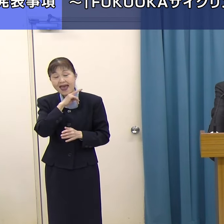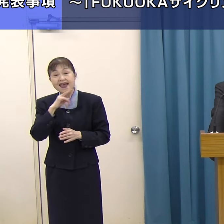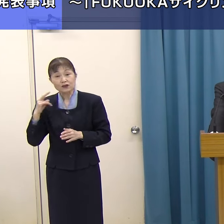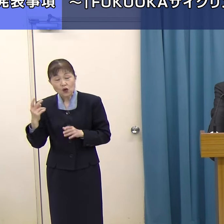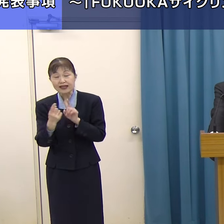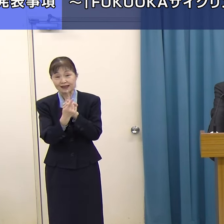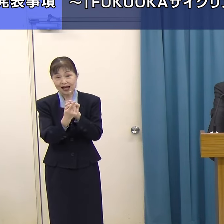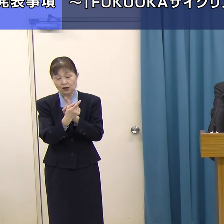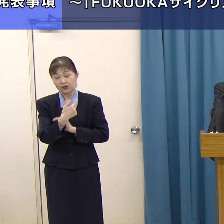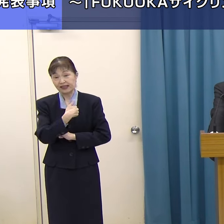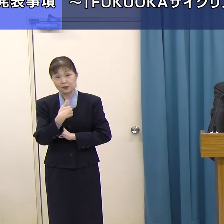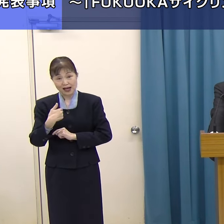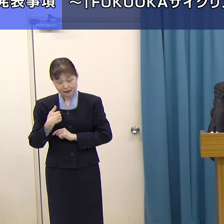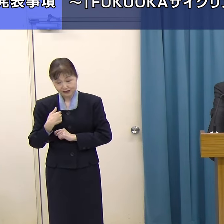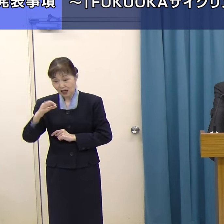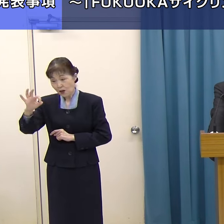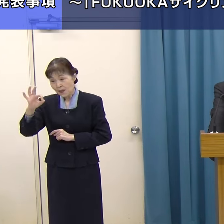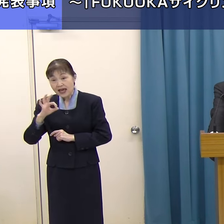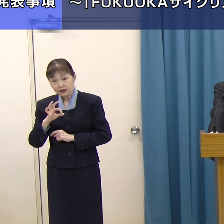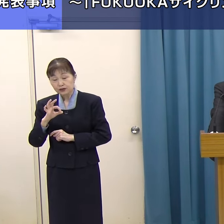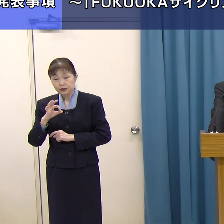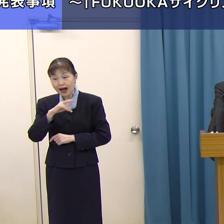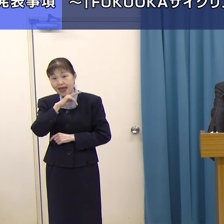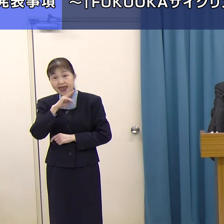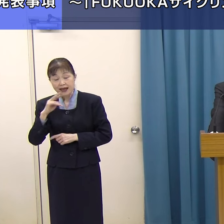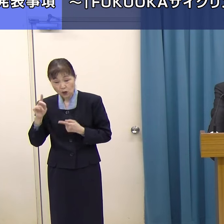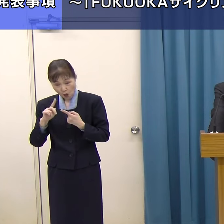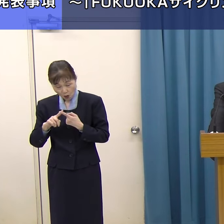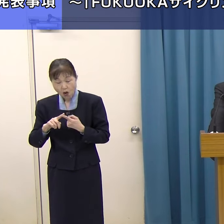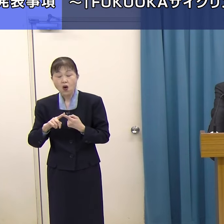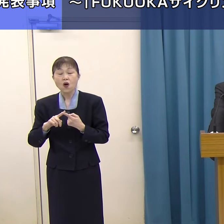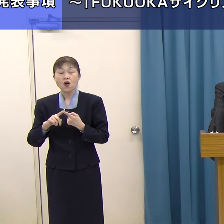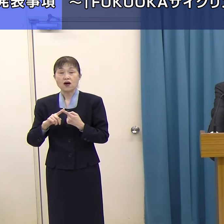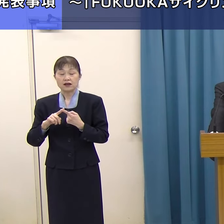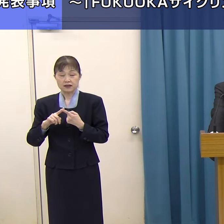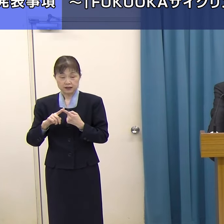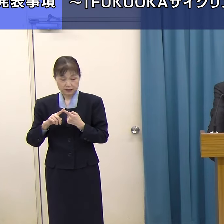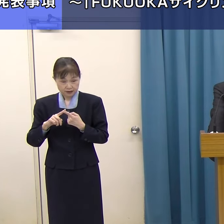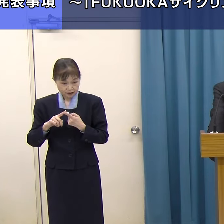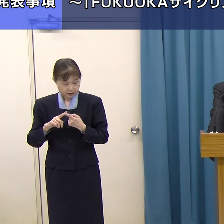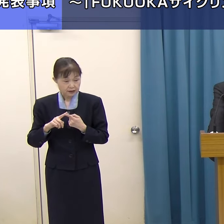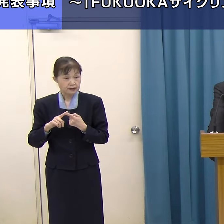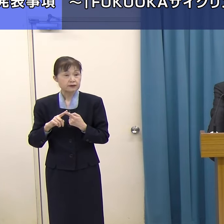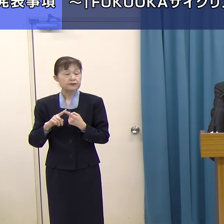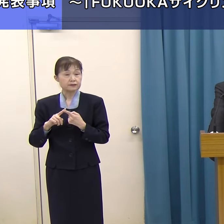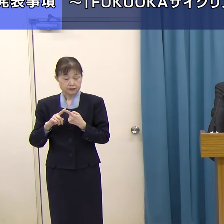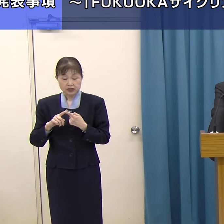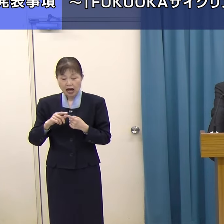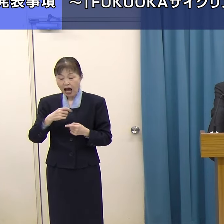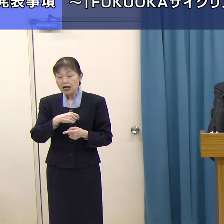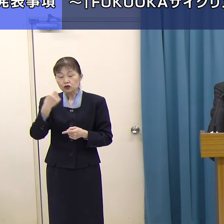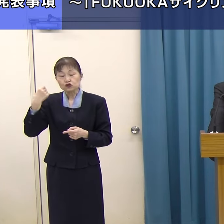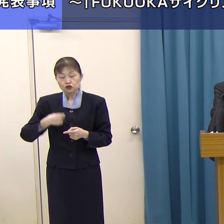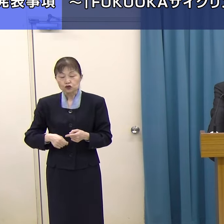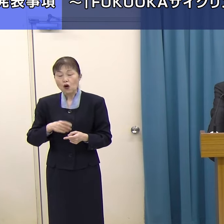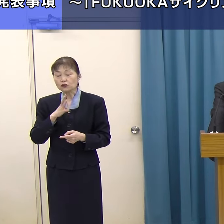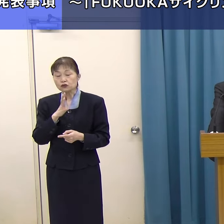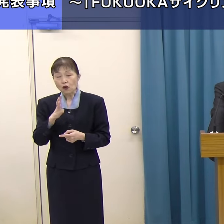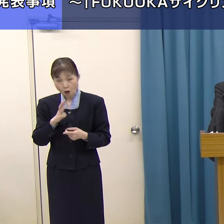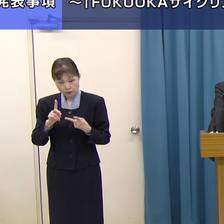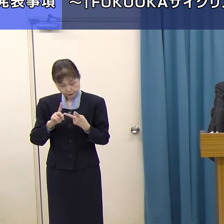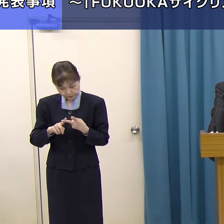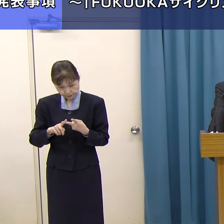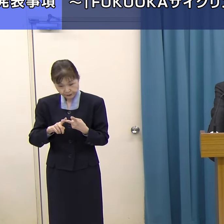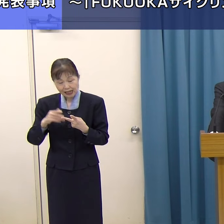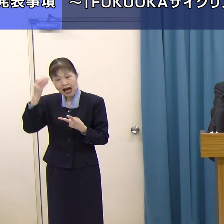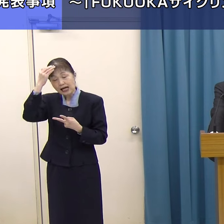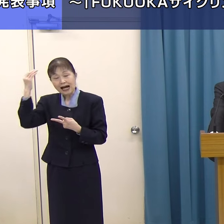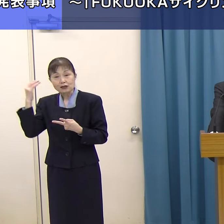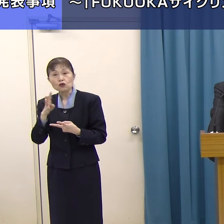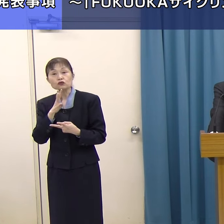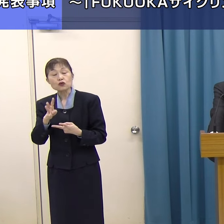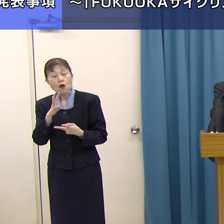メールは、英語に加えて、簡体字、繁体字、両方の中国語、それから韓国語に対応します。